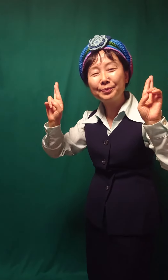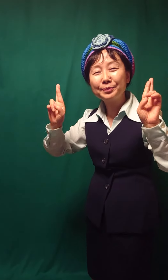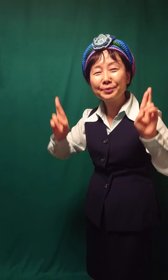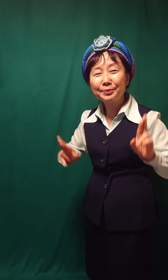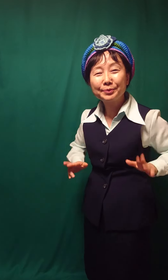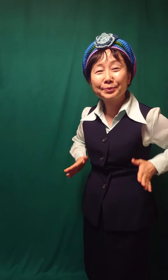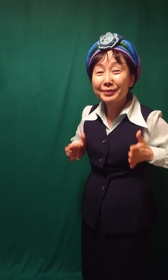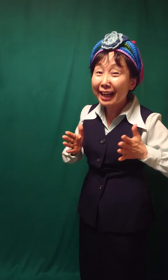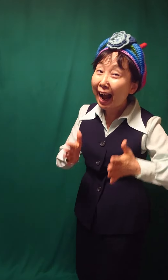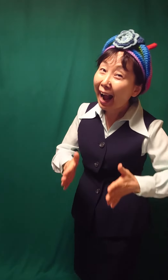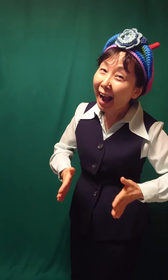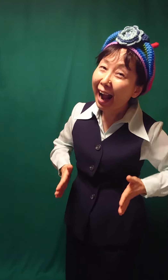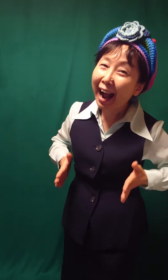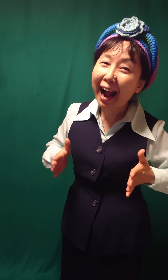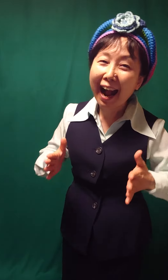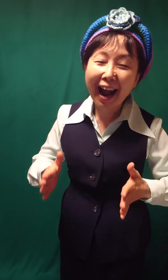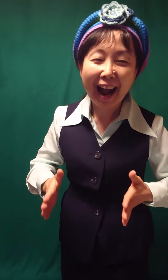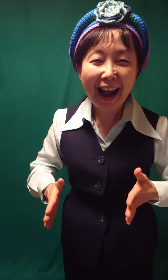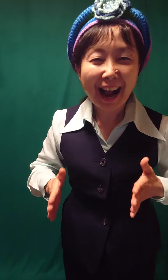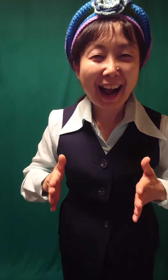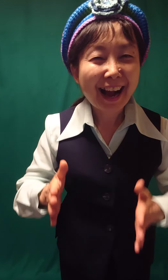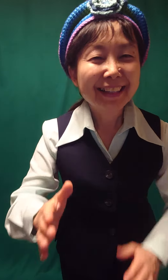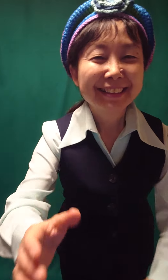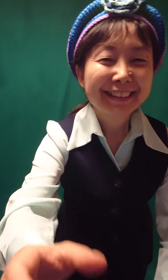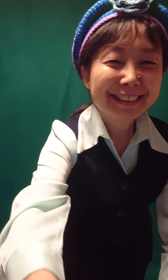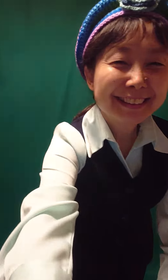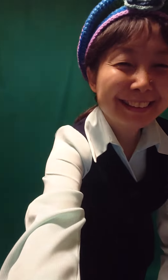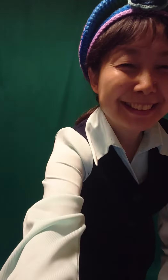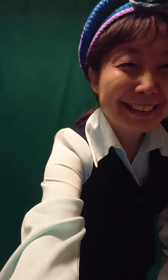（しゅわにすと 山口まち子）